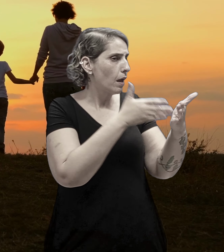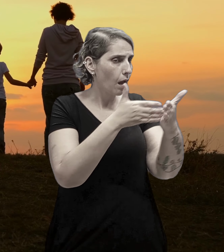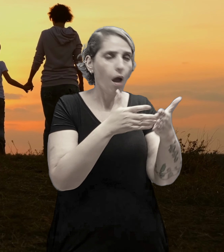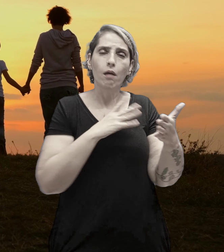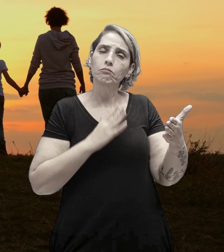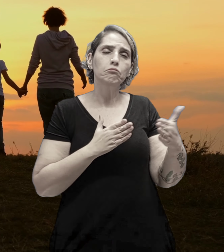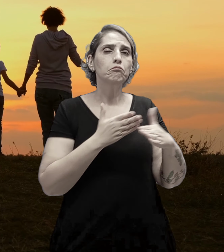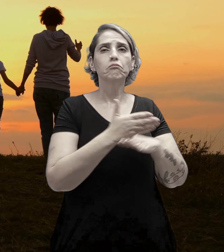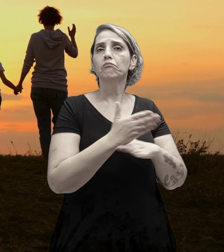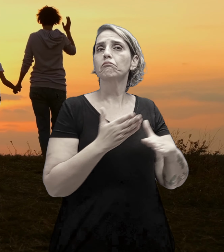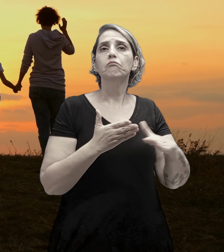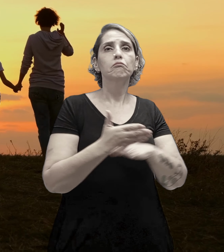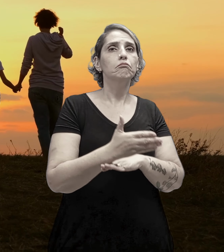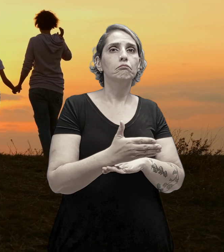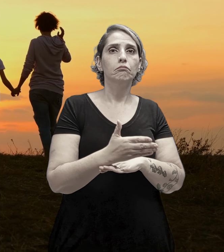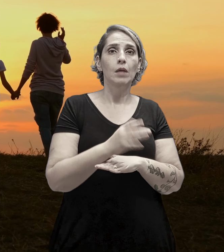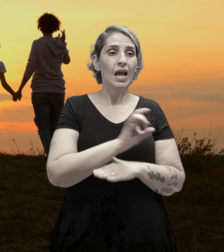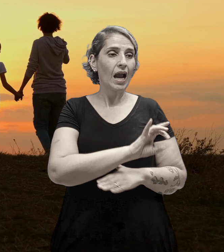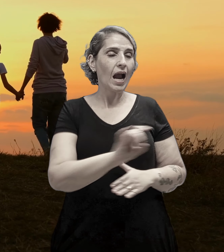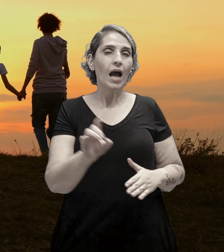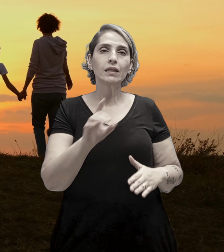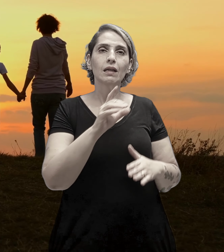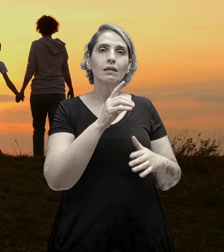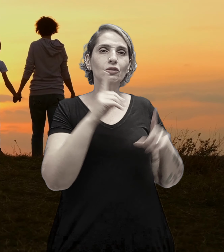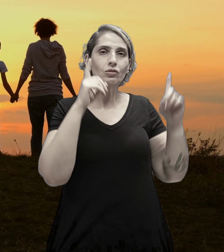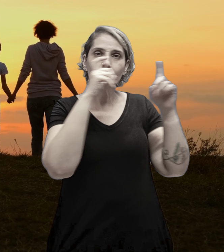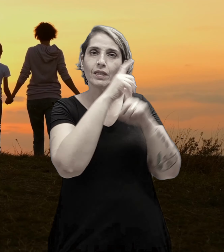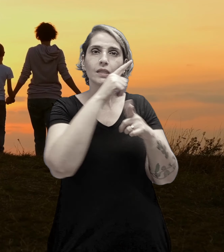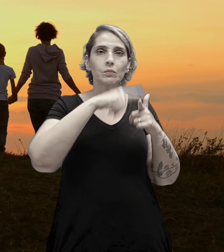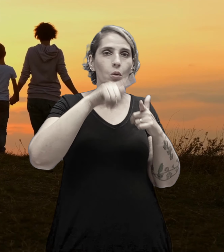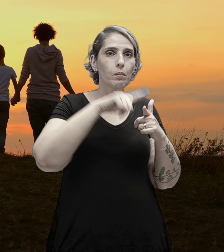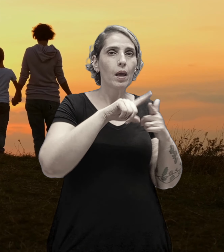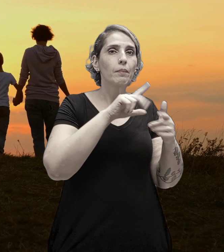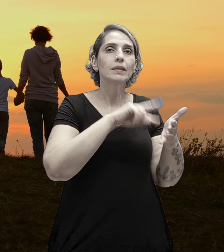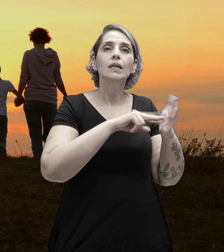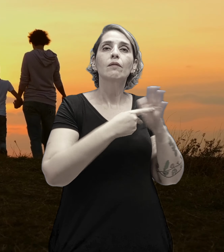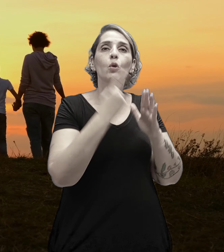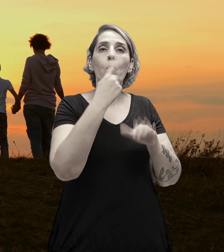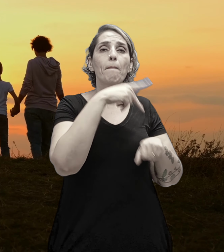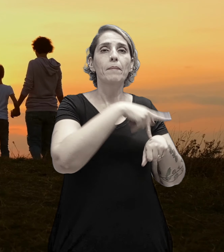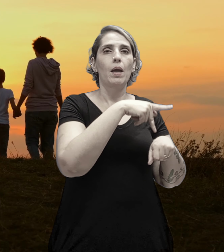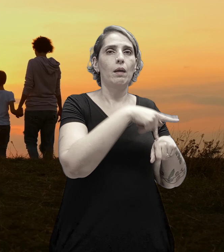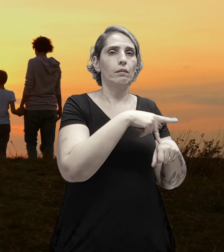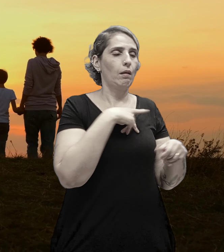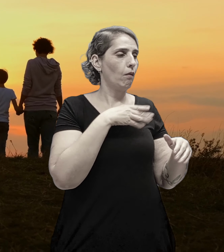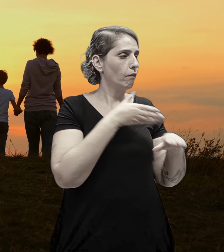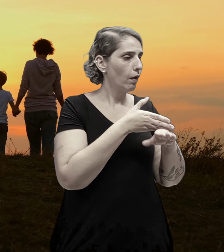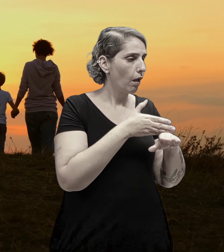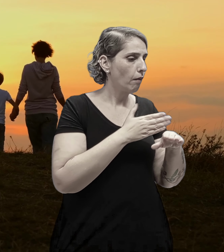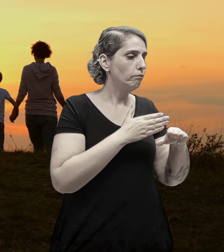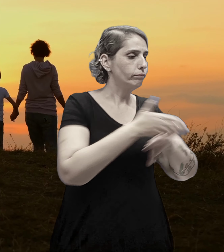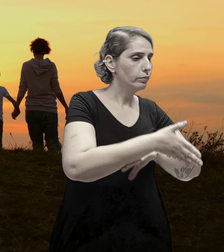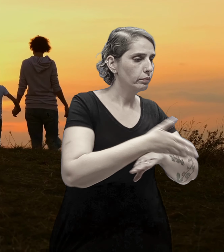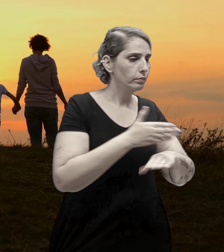Cada dificuldade é uma pedra no caminho que, ao ser superada, fortalece nossos passos.